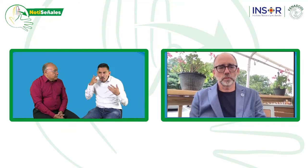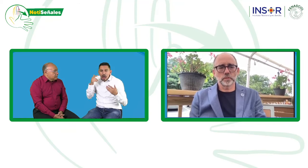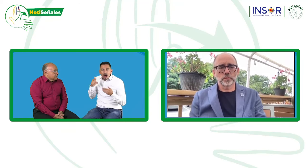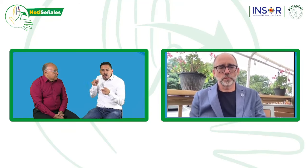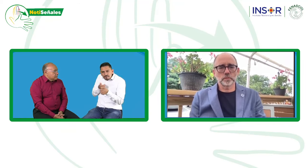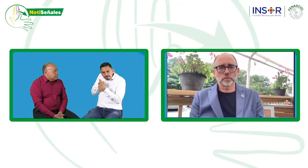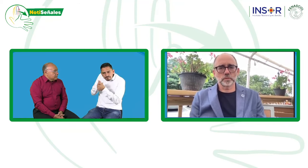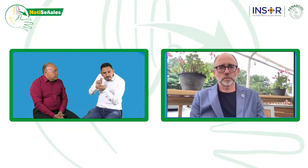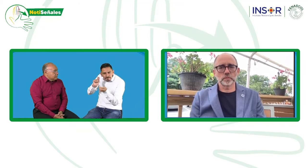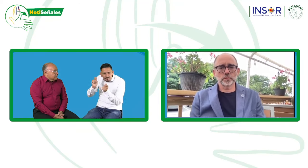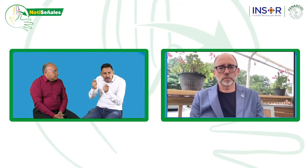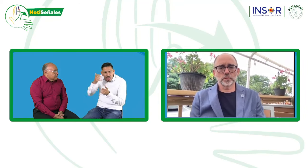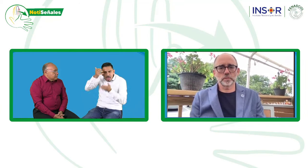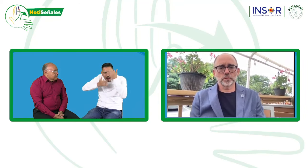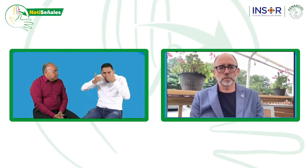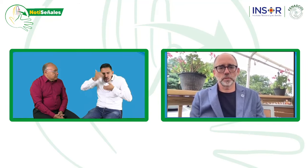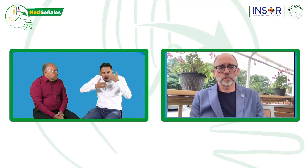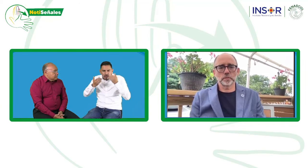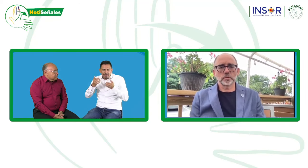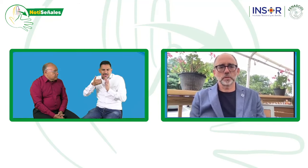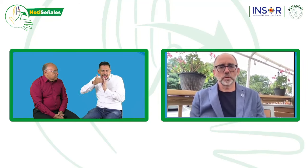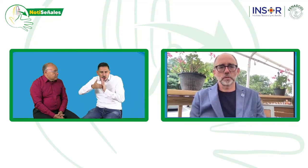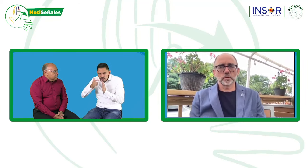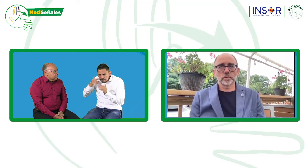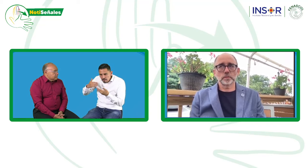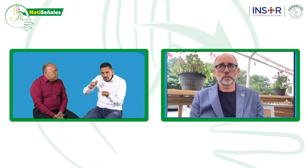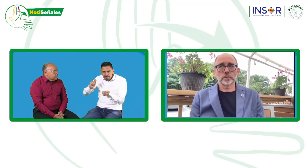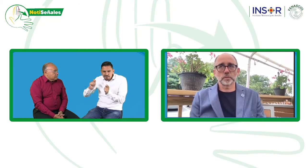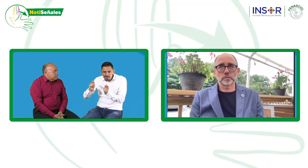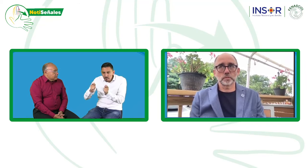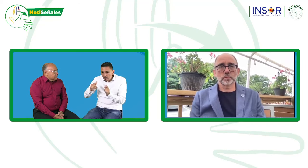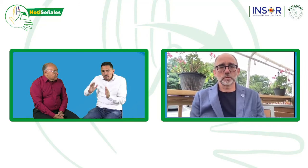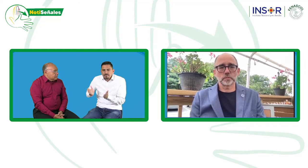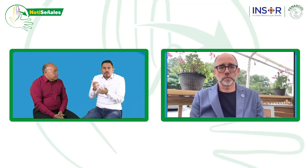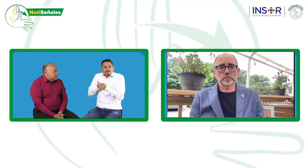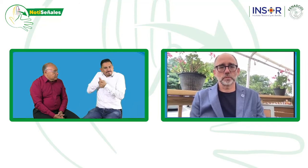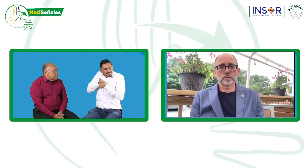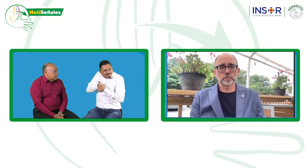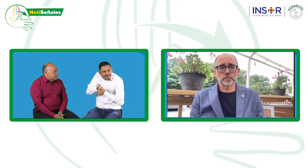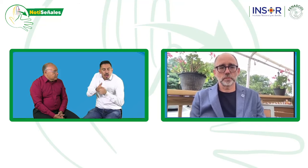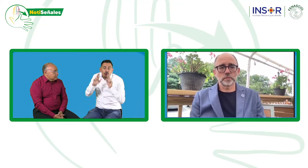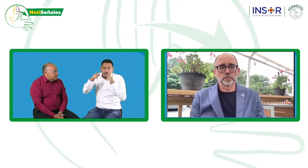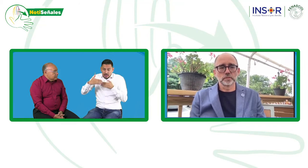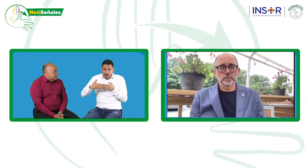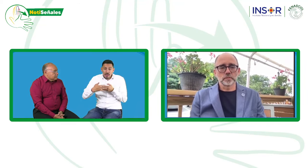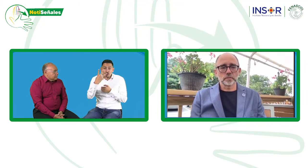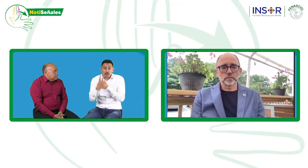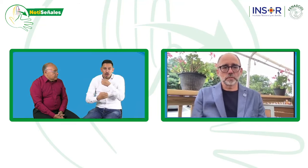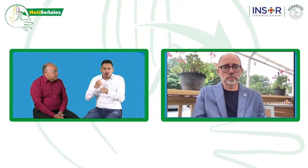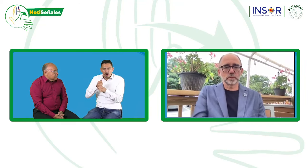llevamos cinco años implementando. Entonces ya queremos ver cómo va, qué cambios hay que analizar, hacer